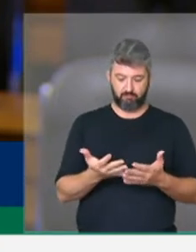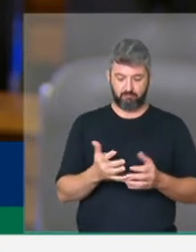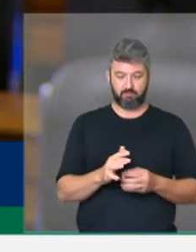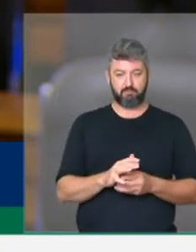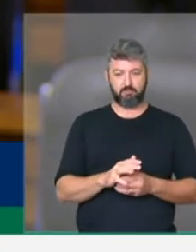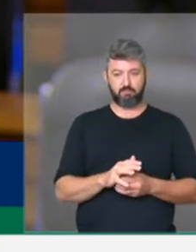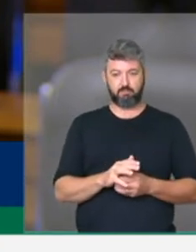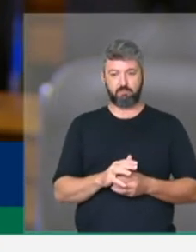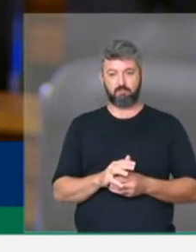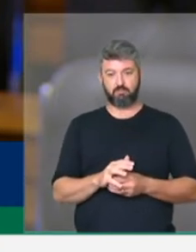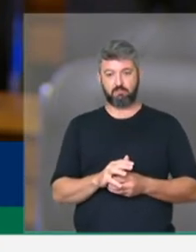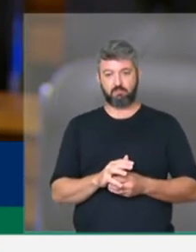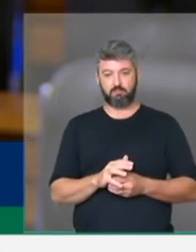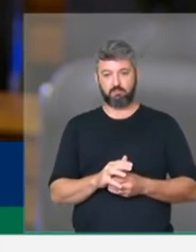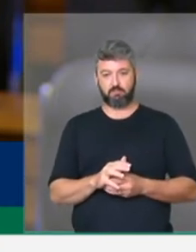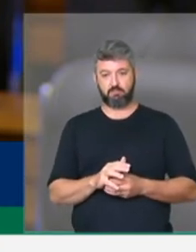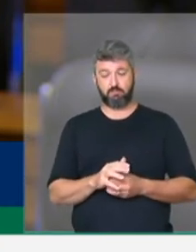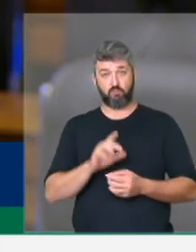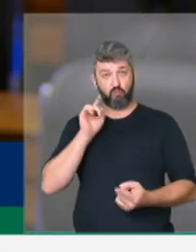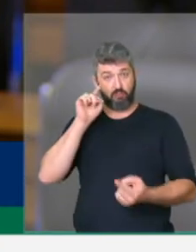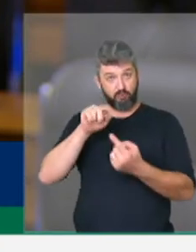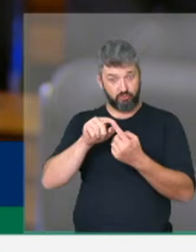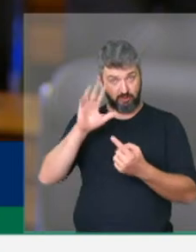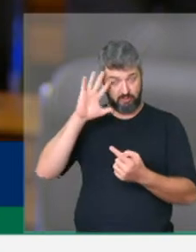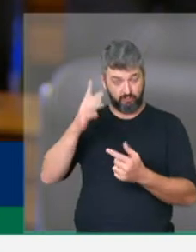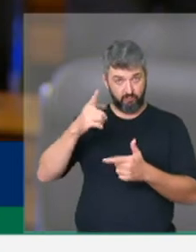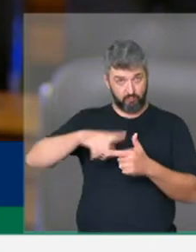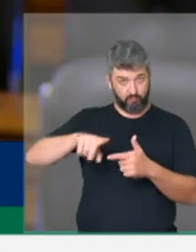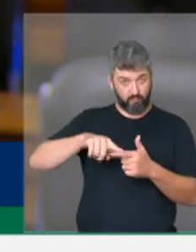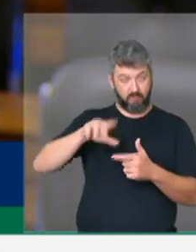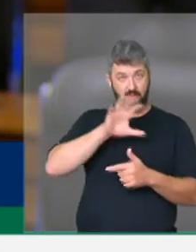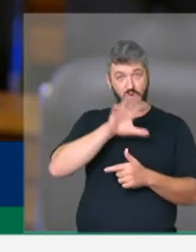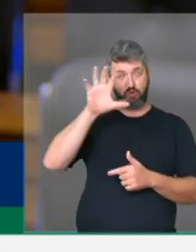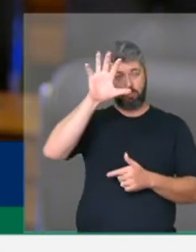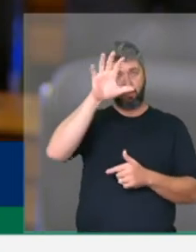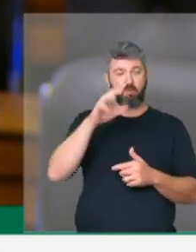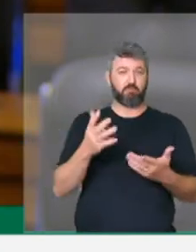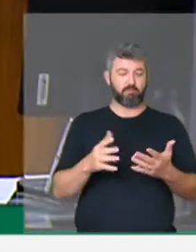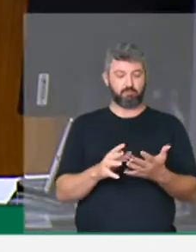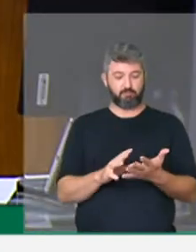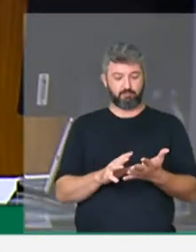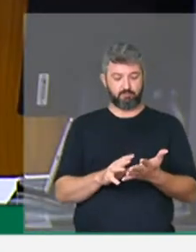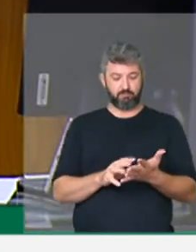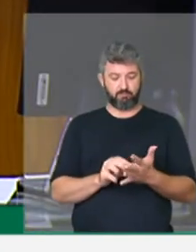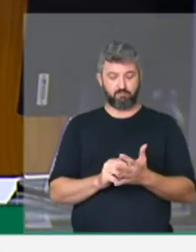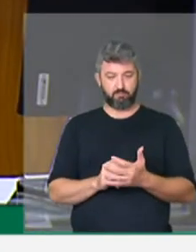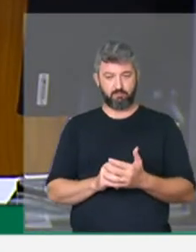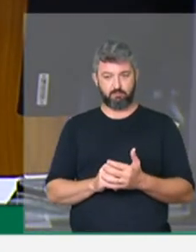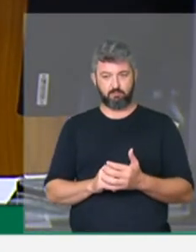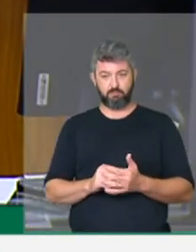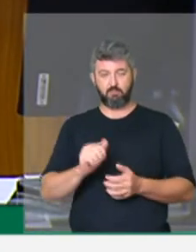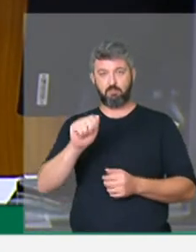PCDOB... -- [DEPUTADO]: SENHOR PRESIDENTE PRESIDENTE, O PCDOB É A FAVOR DA MEDIDA ORIGINAL, A MIDIA ORIGINAL.... TEM...